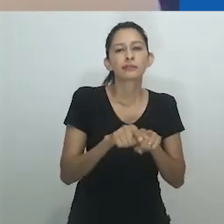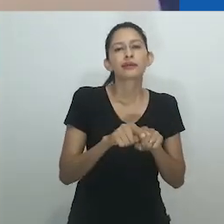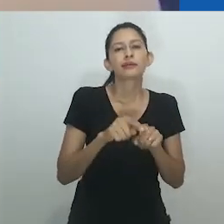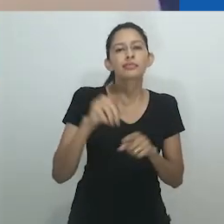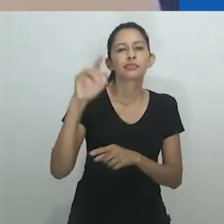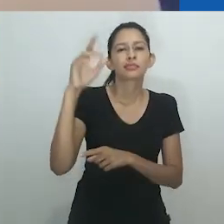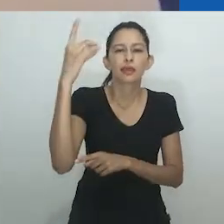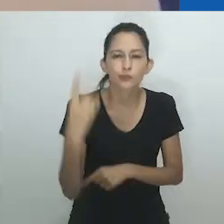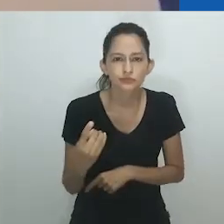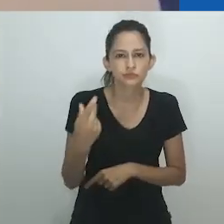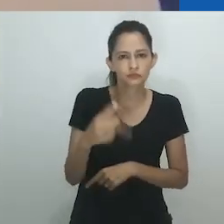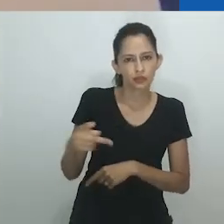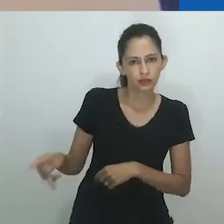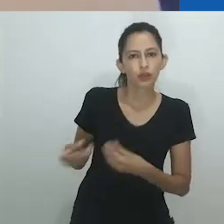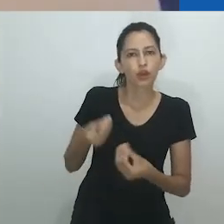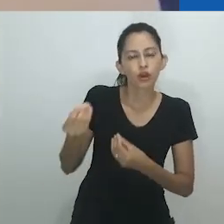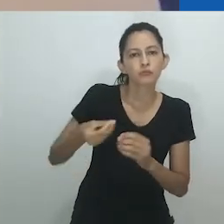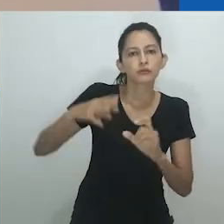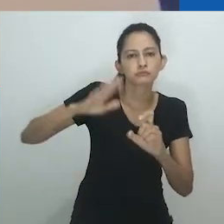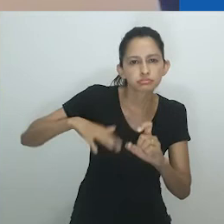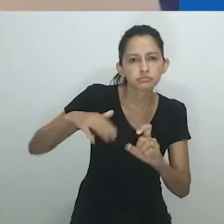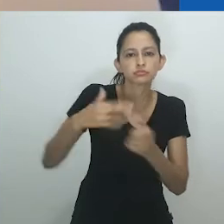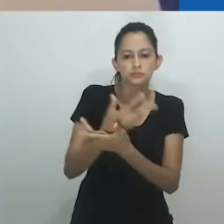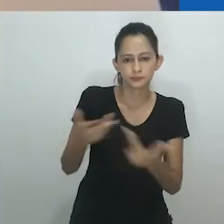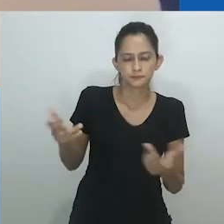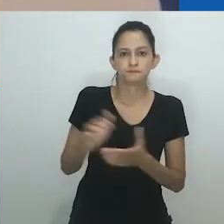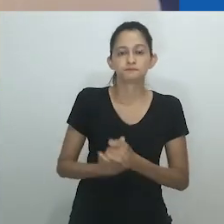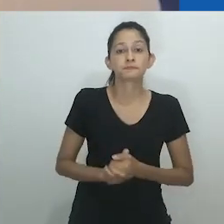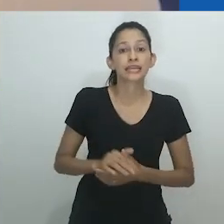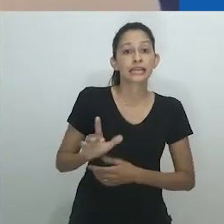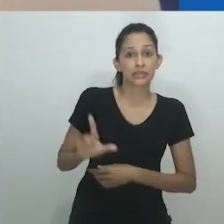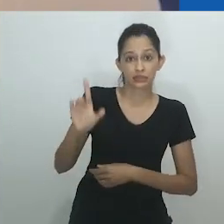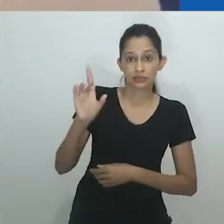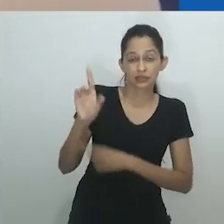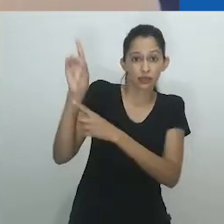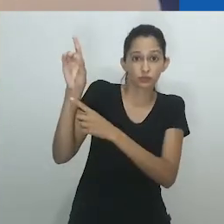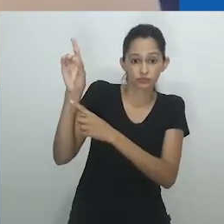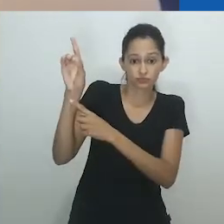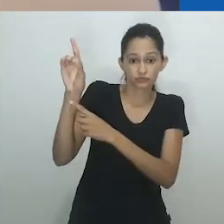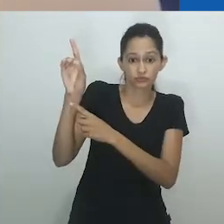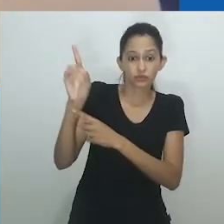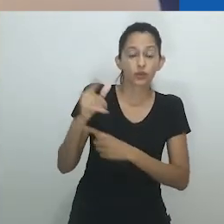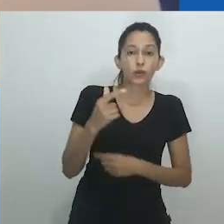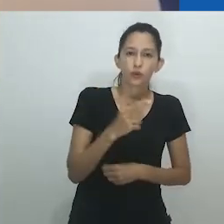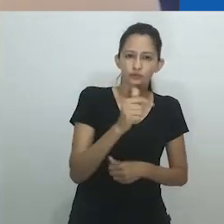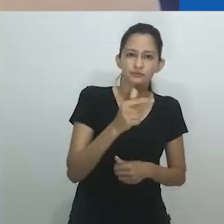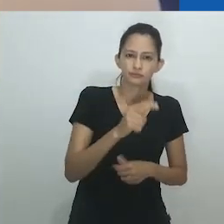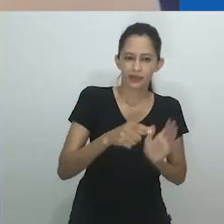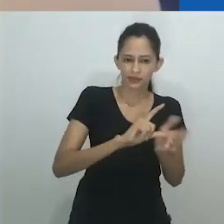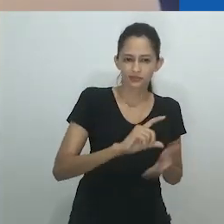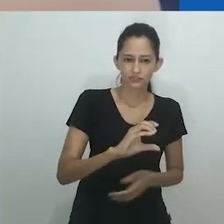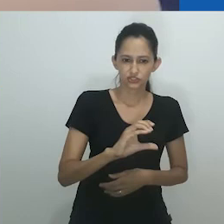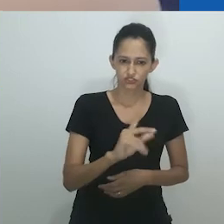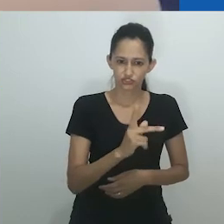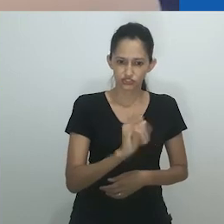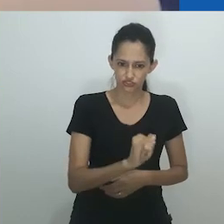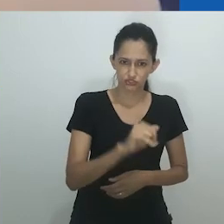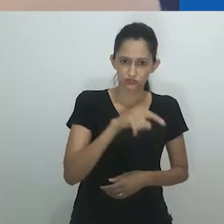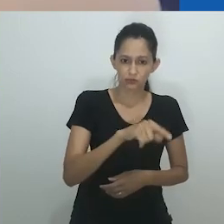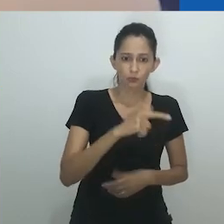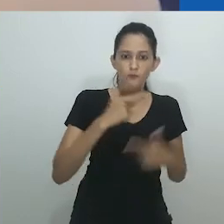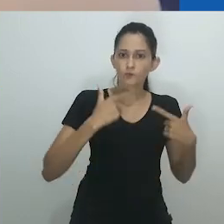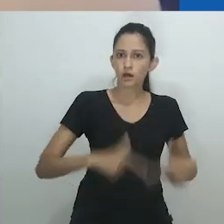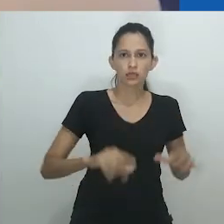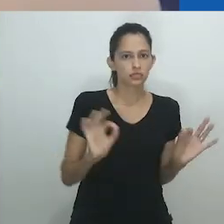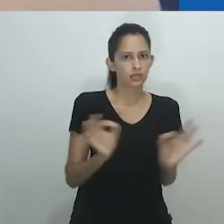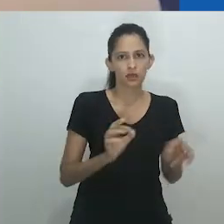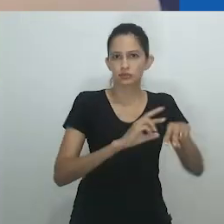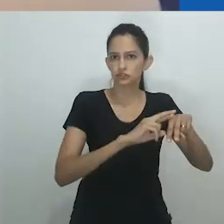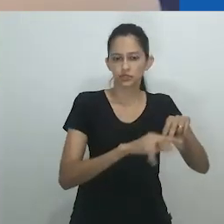As conquistas religioso-coloniais mudaram as formas de culto, bem como as línguas dos seres divinos, alienando as pessoas de suas formas de culto.